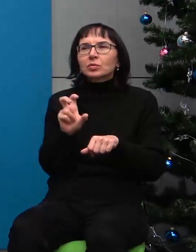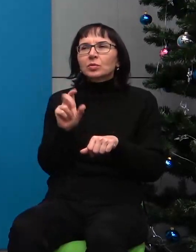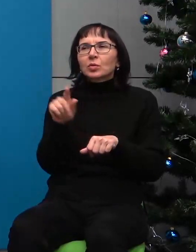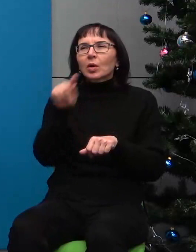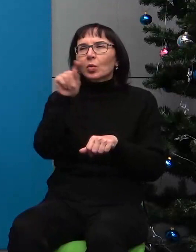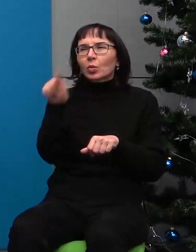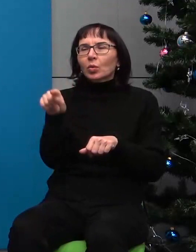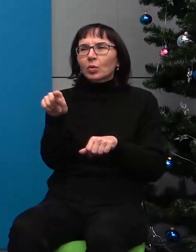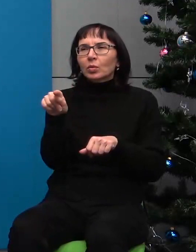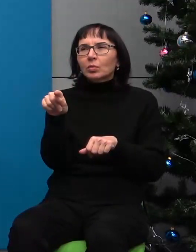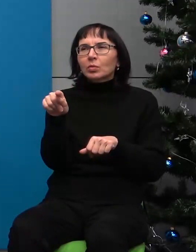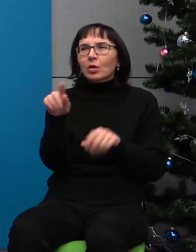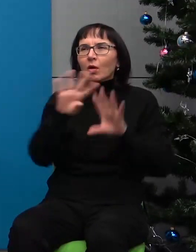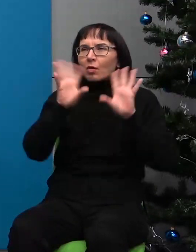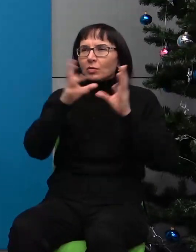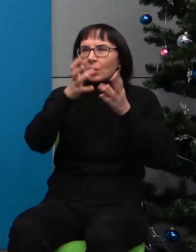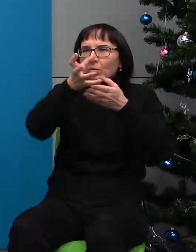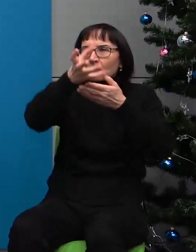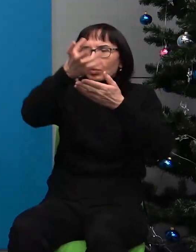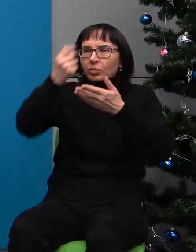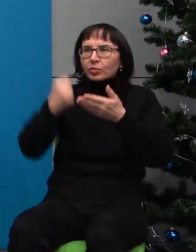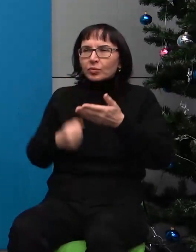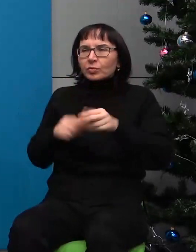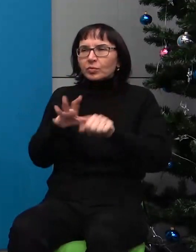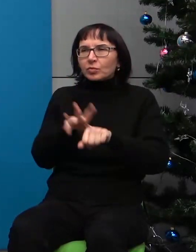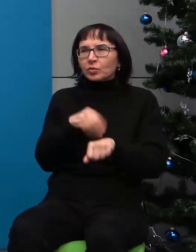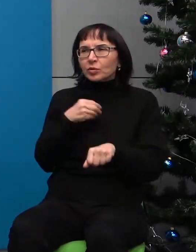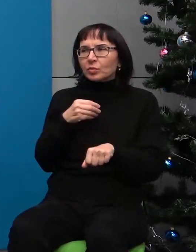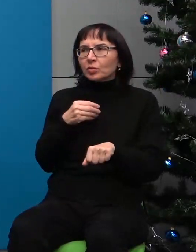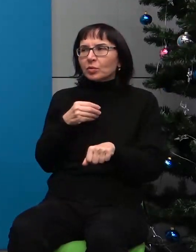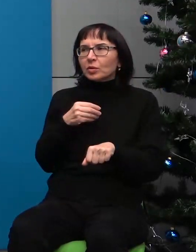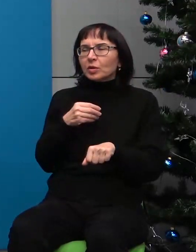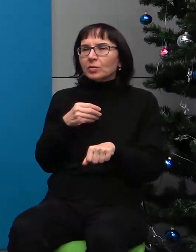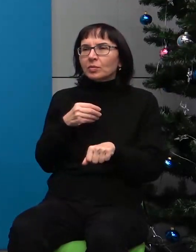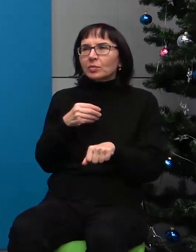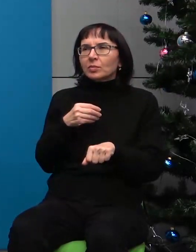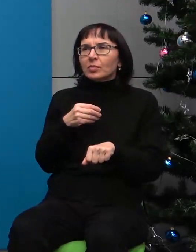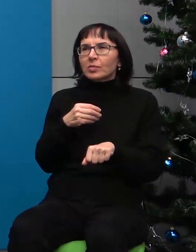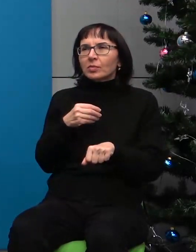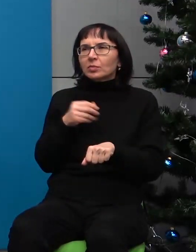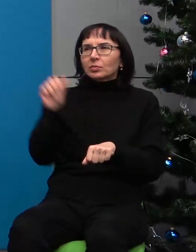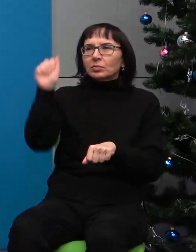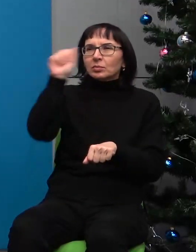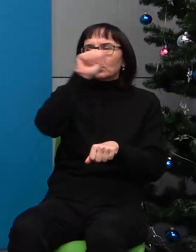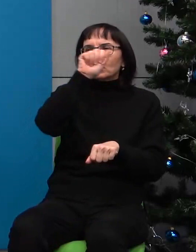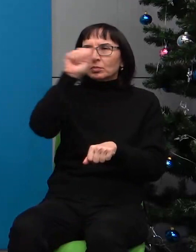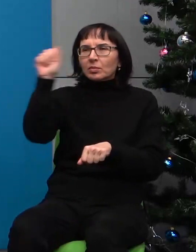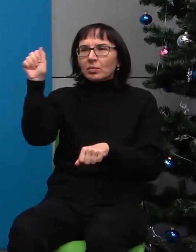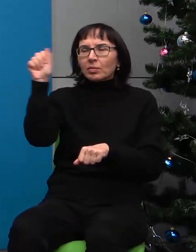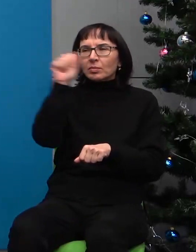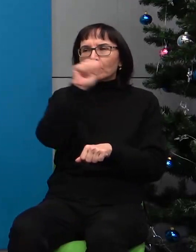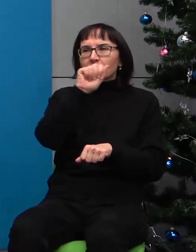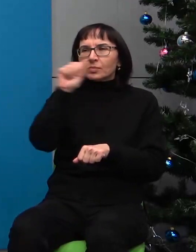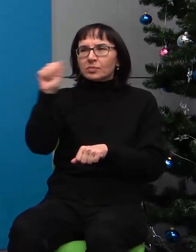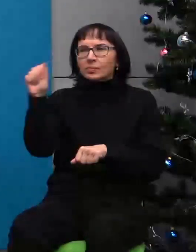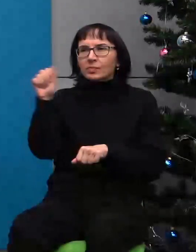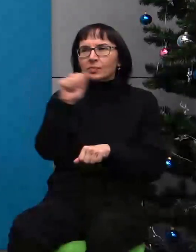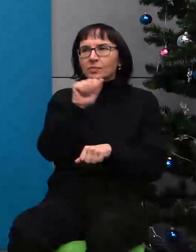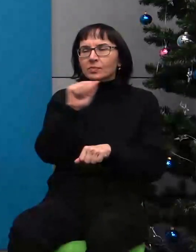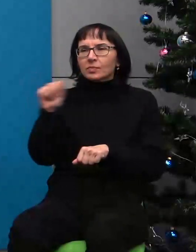I ten susz zaczęli ścierać. 2001 rok.